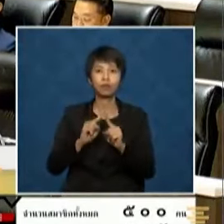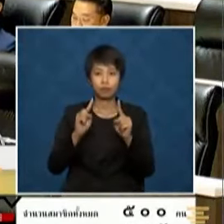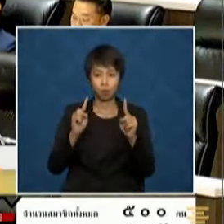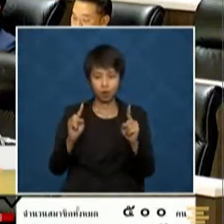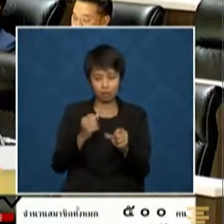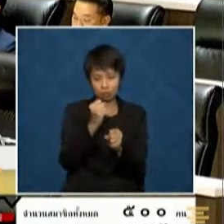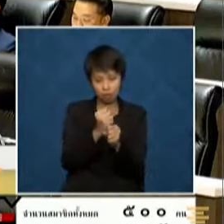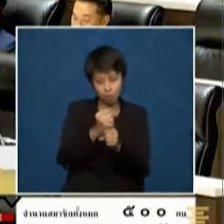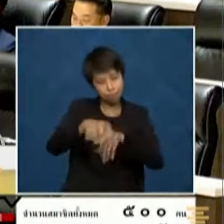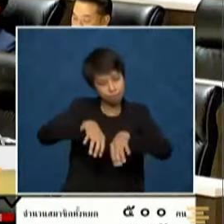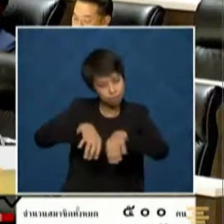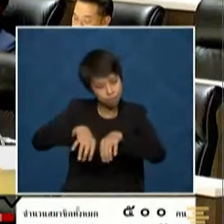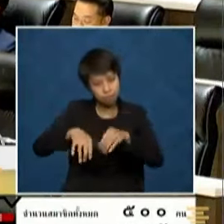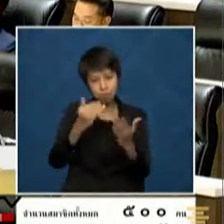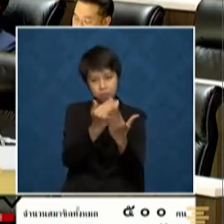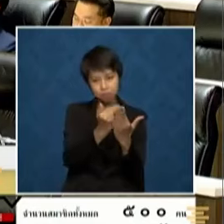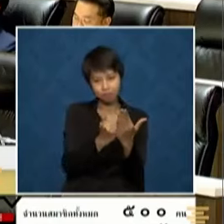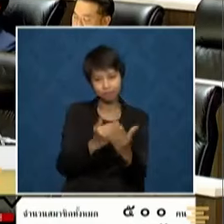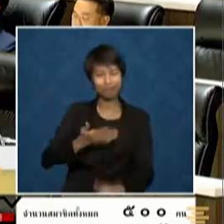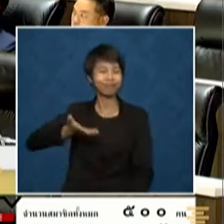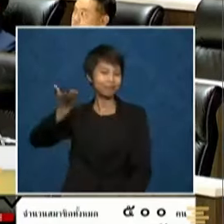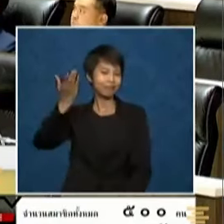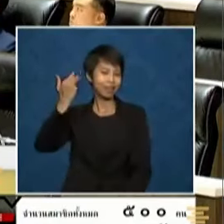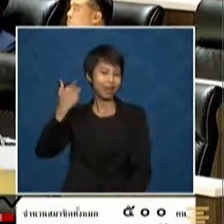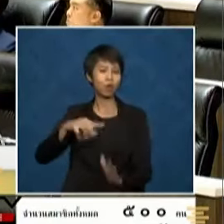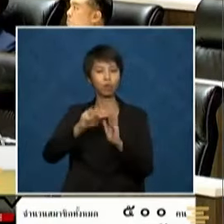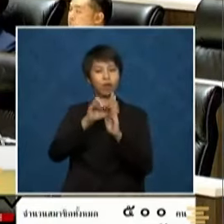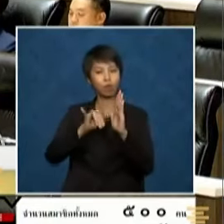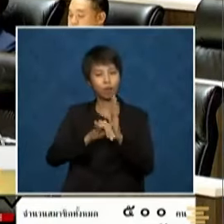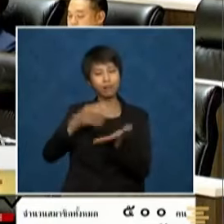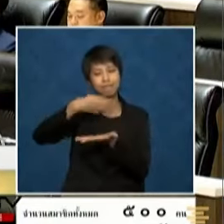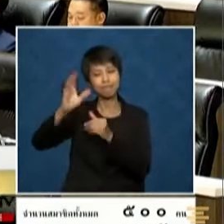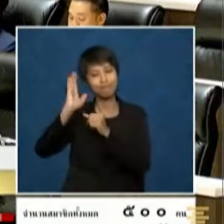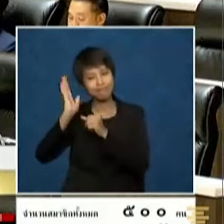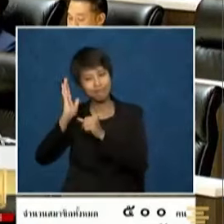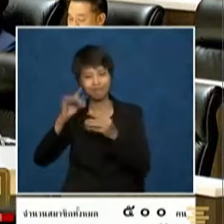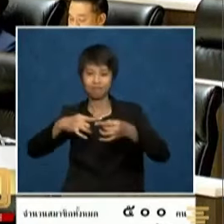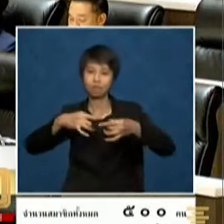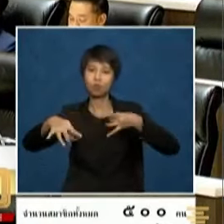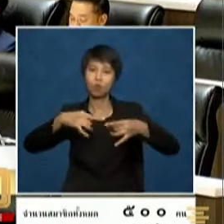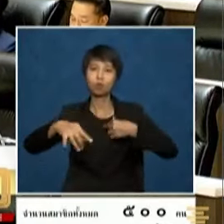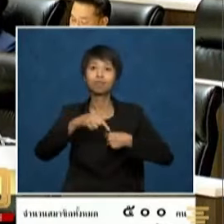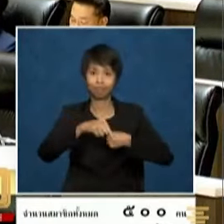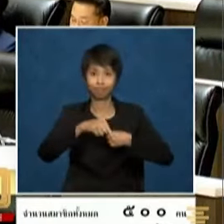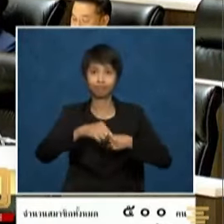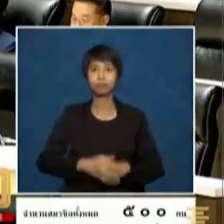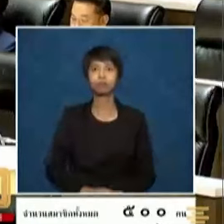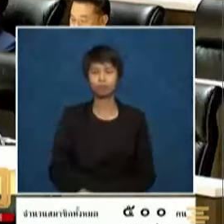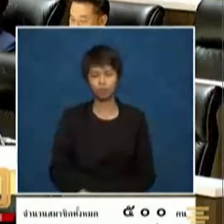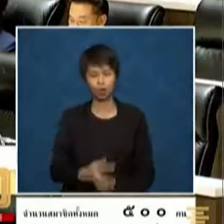โอ๊ยฝ่ายค้านไม่มีอะไรหรอกแต่ผมจะบอกว่า ดอกต่อมาสิครับจุรินลักษณวิสิตบัญชีราย